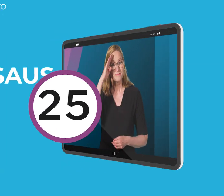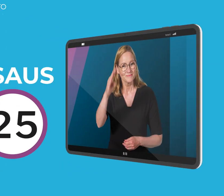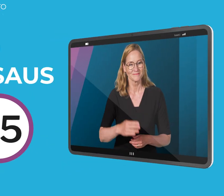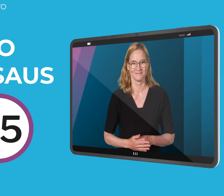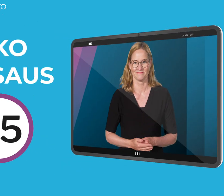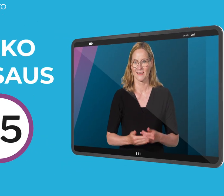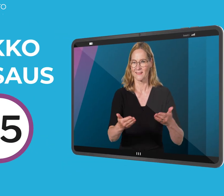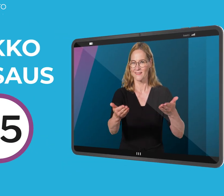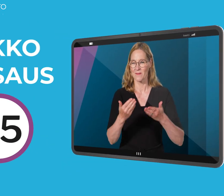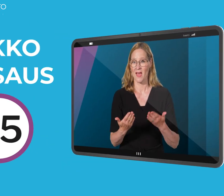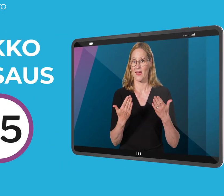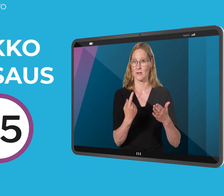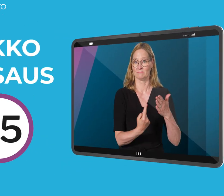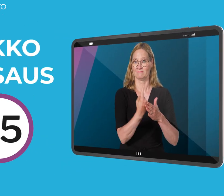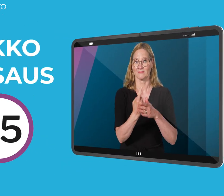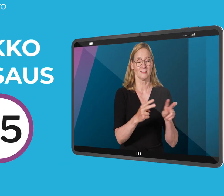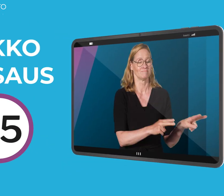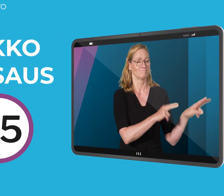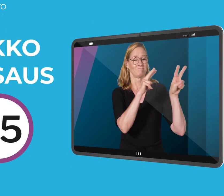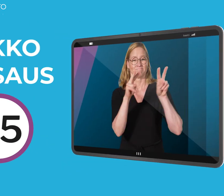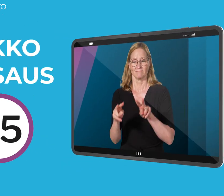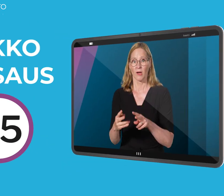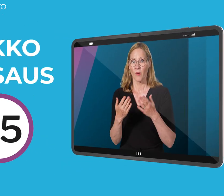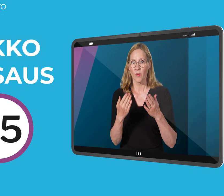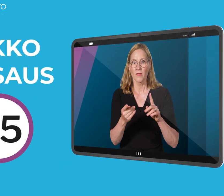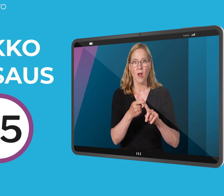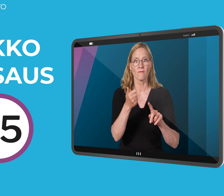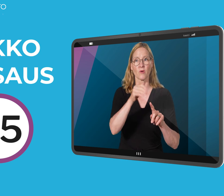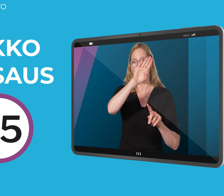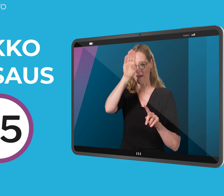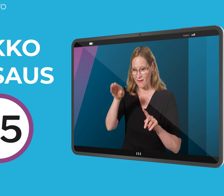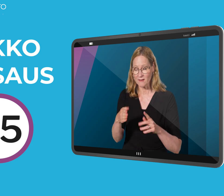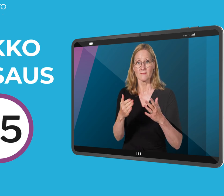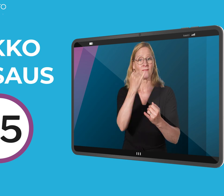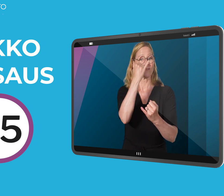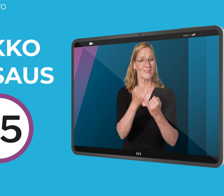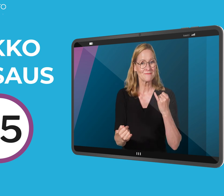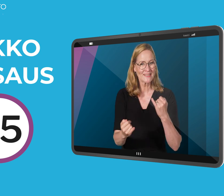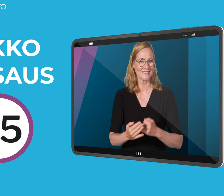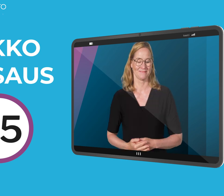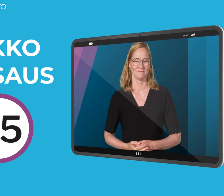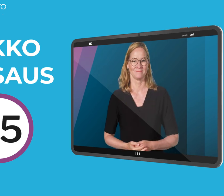Hei! Tervetuloa alkuvuoden viimeisen ajankohtaiskatsauksen pariin!